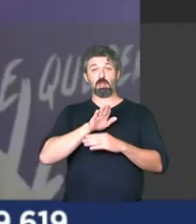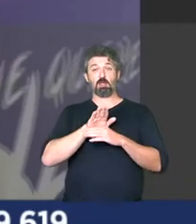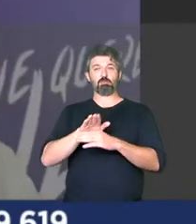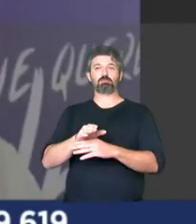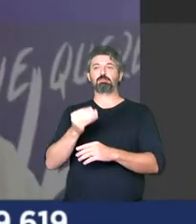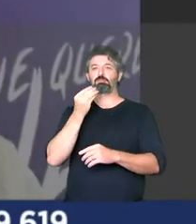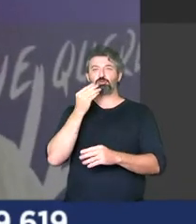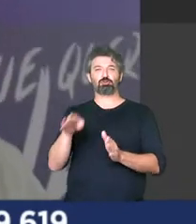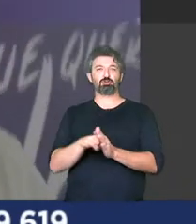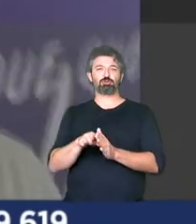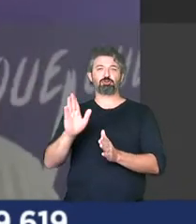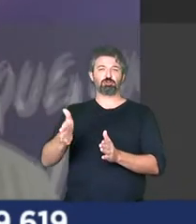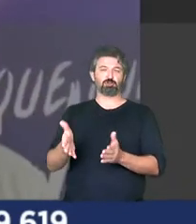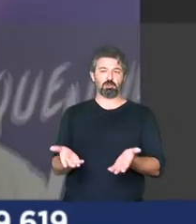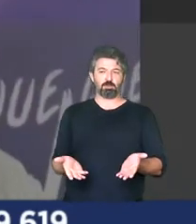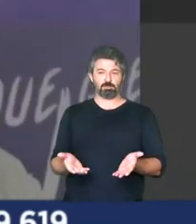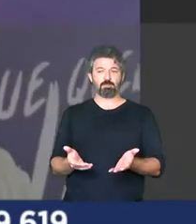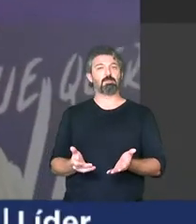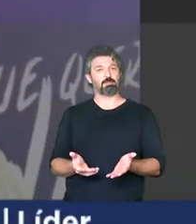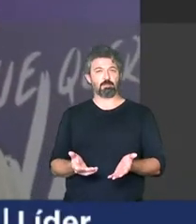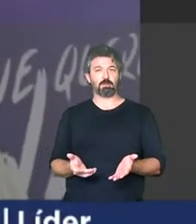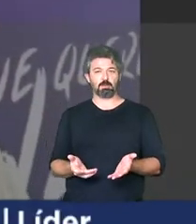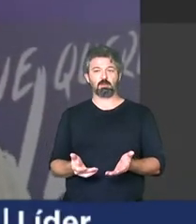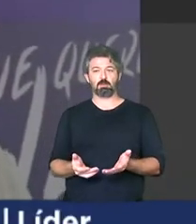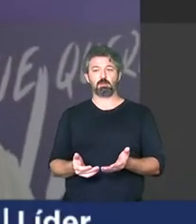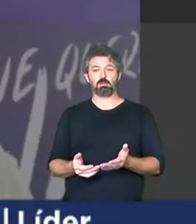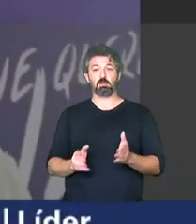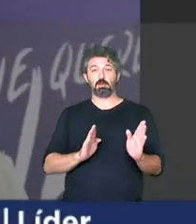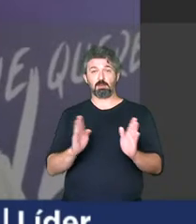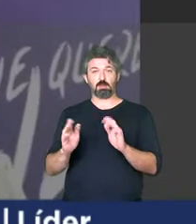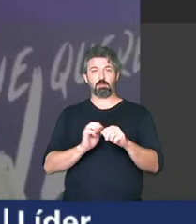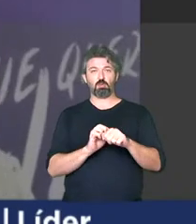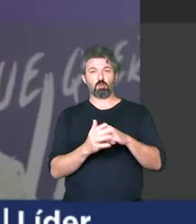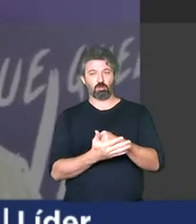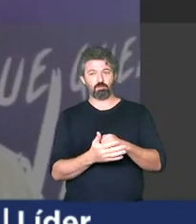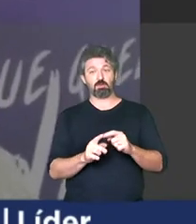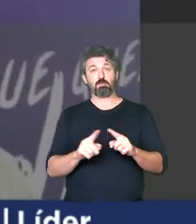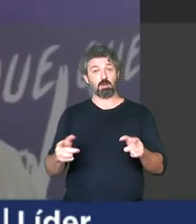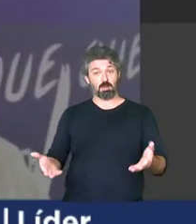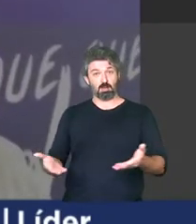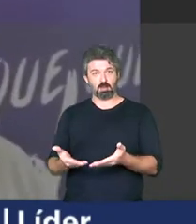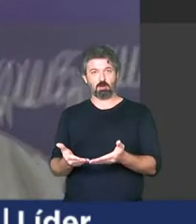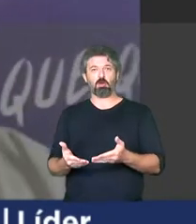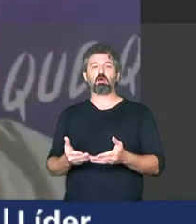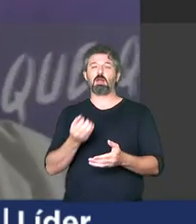ENTENDENDO QUE É DE SUMA IMPORTÂNCIA ESSE AUXÍLIO QUE DEVERIA TER CHEGADO JUSTAMENTE NO PERÍODO DE PANDEMIA MAS